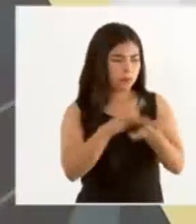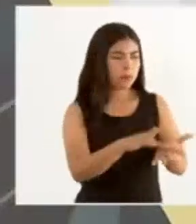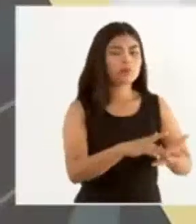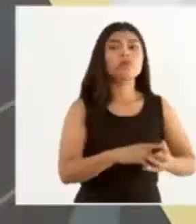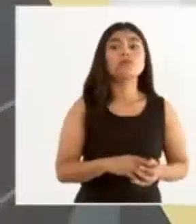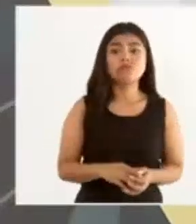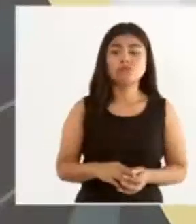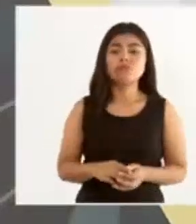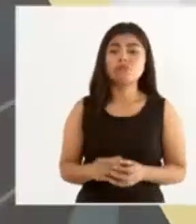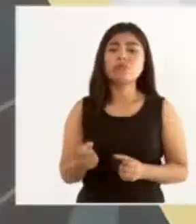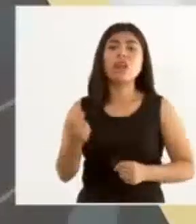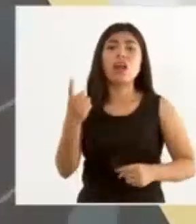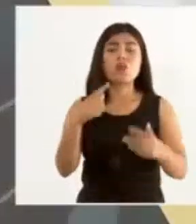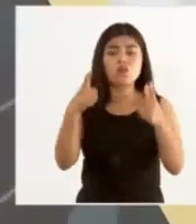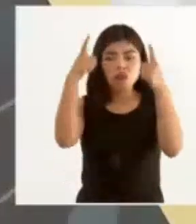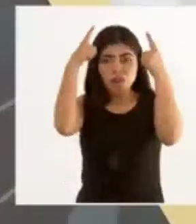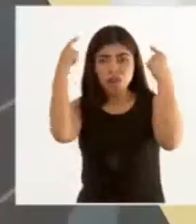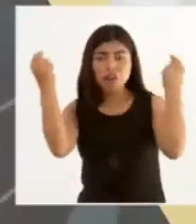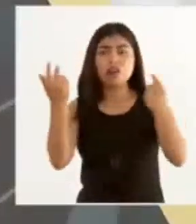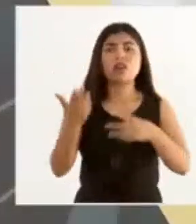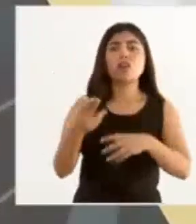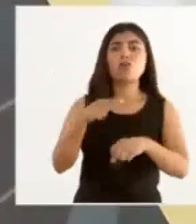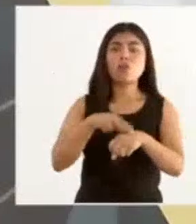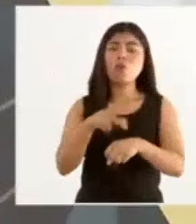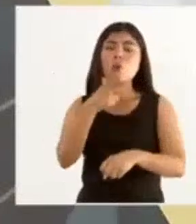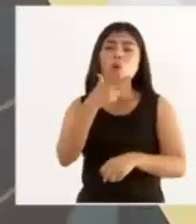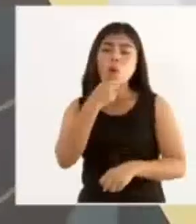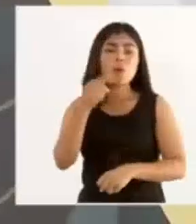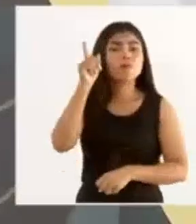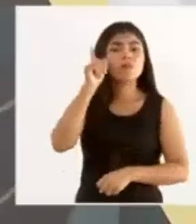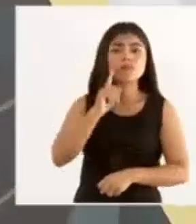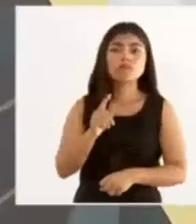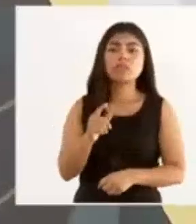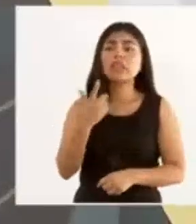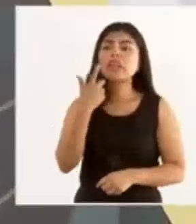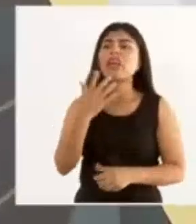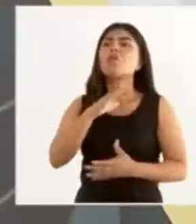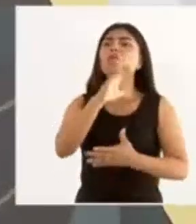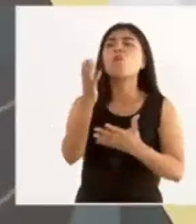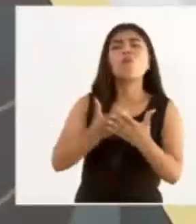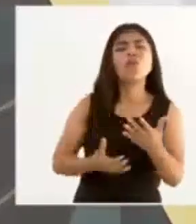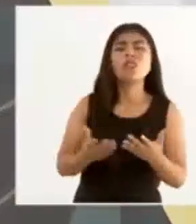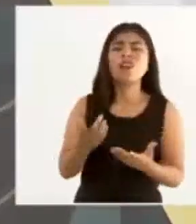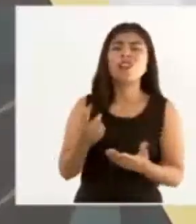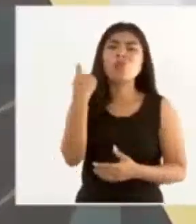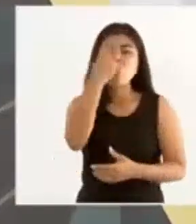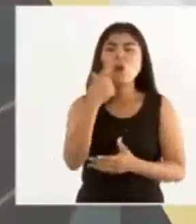enfermeros, enfermeras médicas que siguen con contratos por honorarios o eventuales, que todo